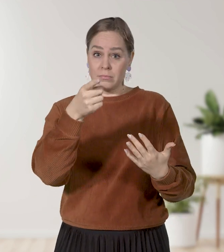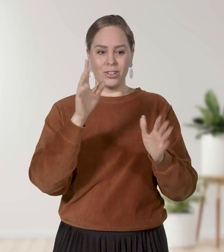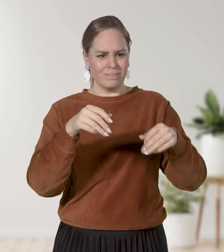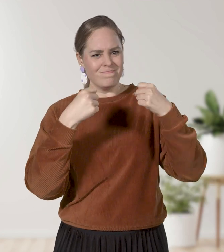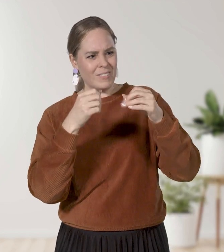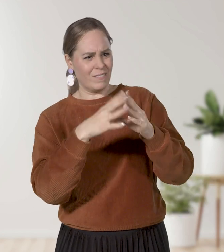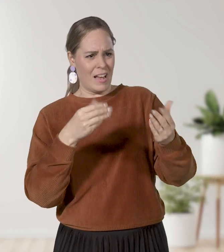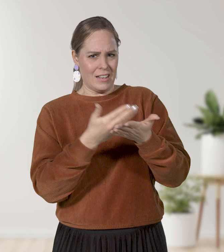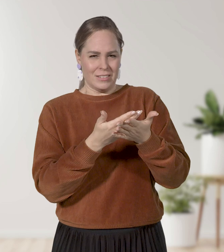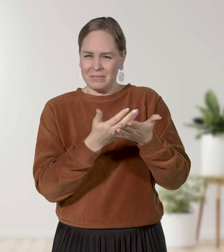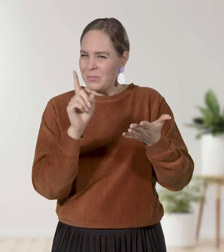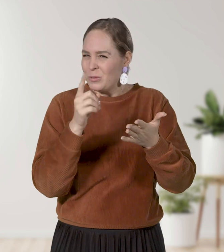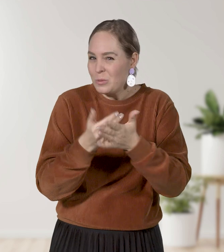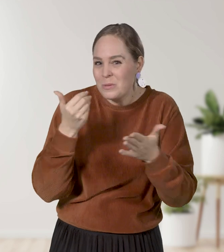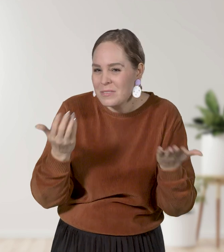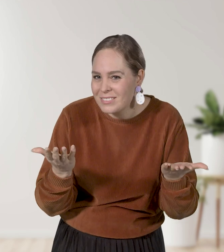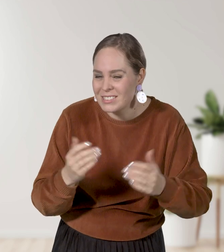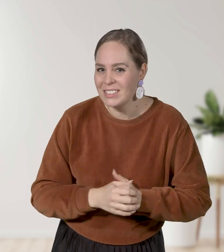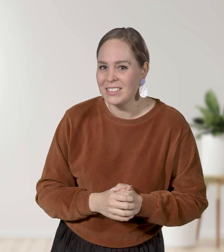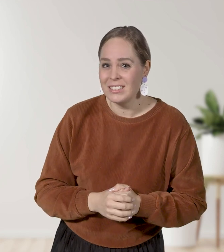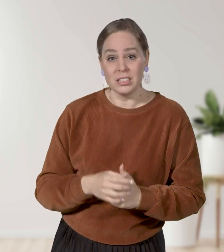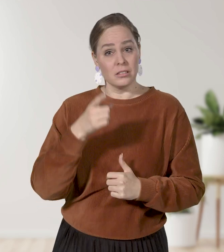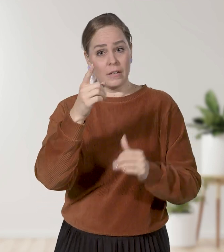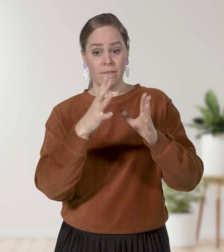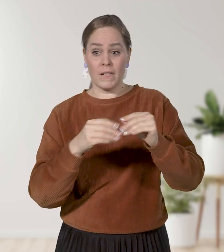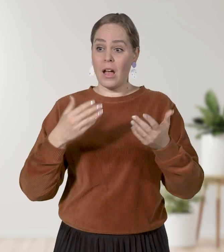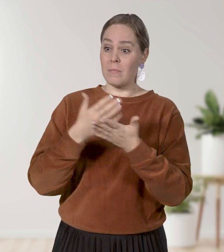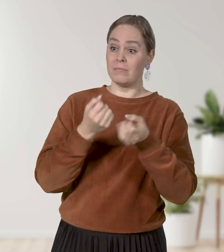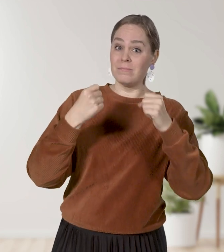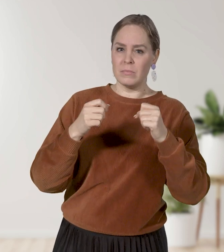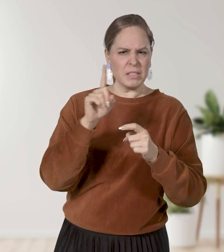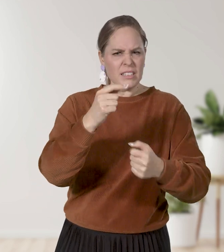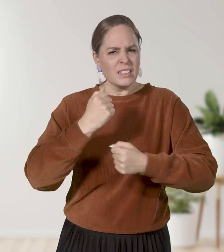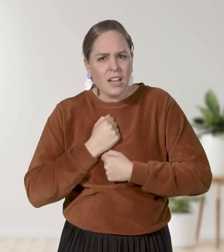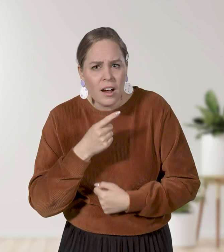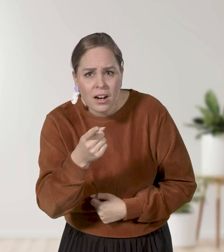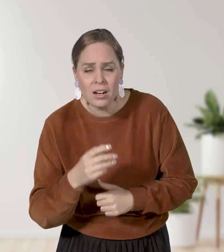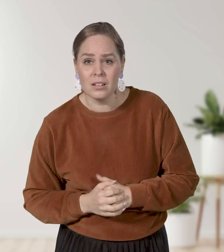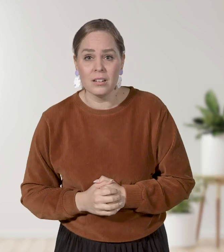Miksi sinä olet toiminut vapaaehtoisena? Mitä saat vapaaehtoistoiminnasta?